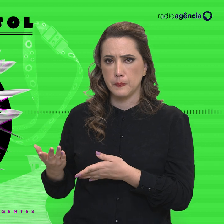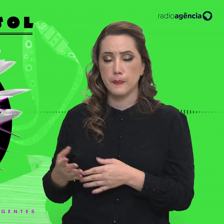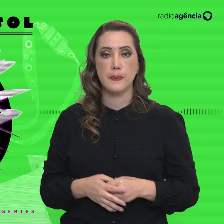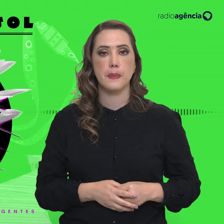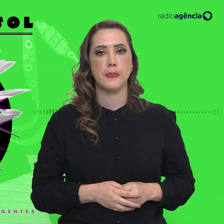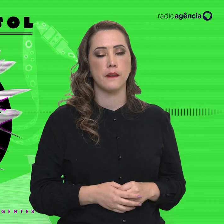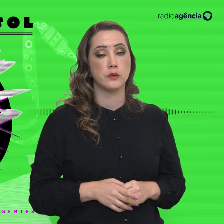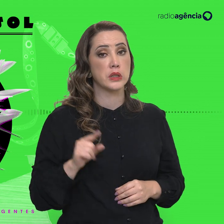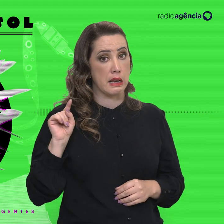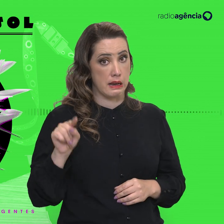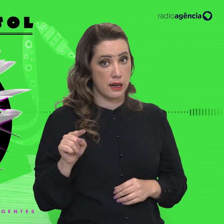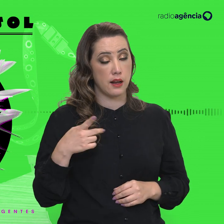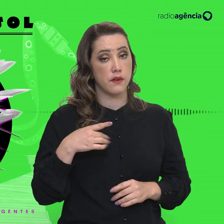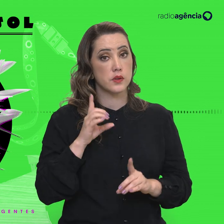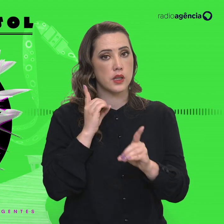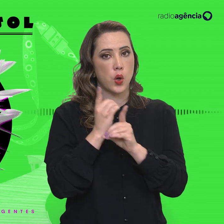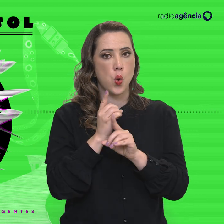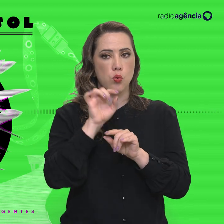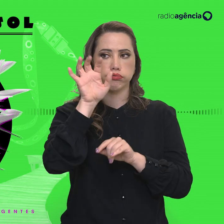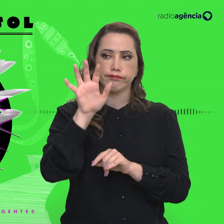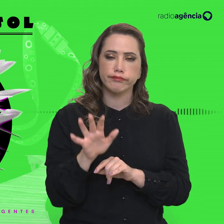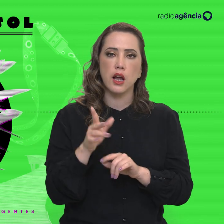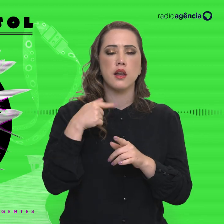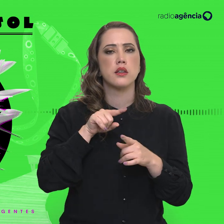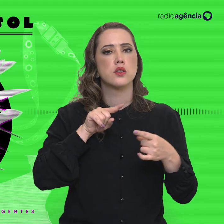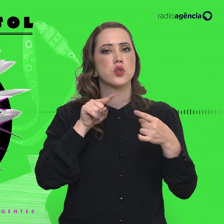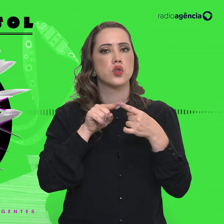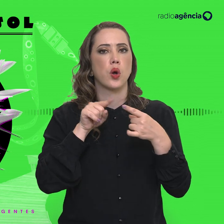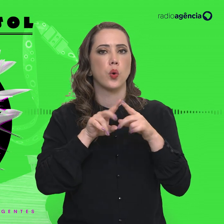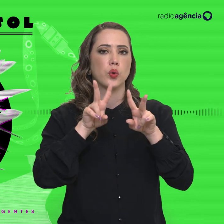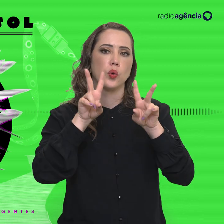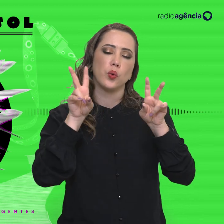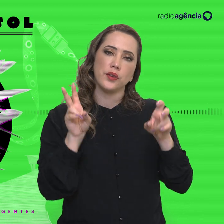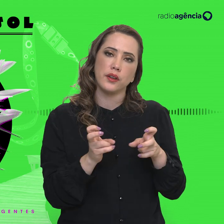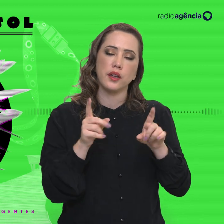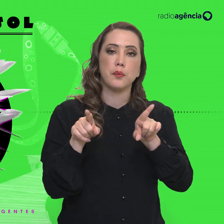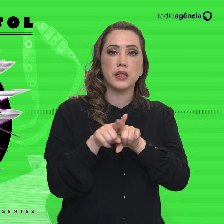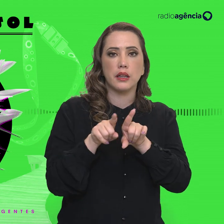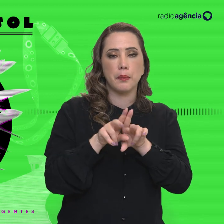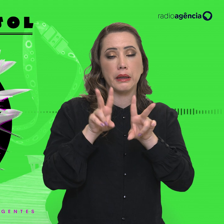Lá você encontra a lista de episódios divididos em blocos temáticos, além de conteúdos complementares.